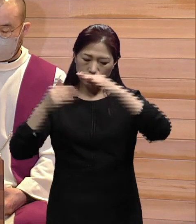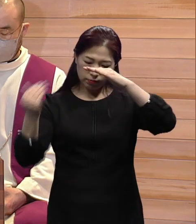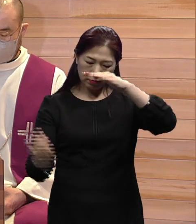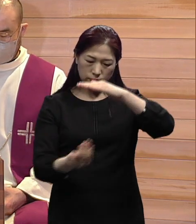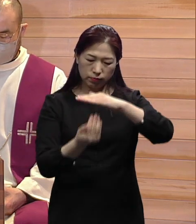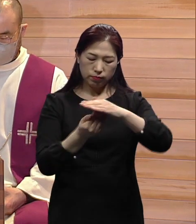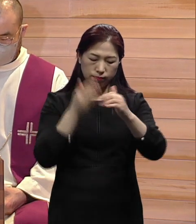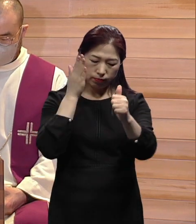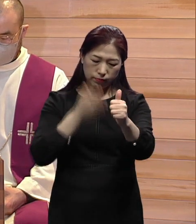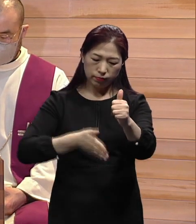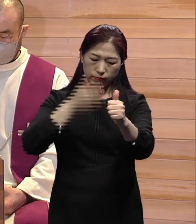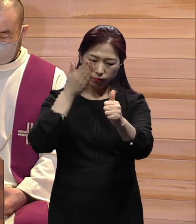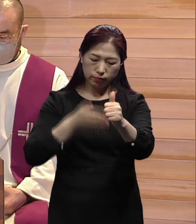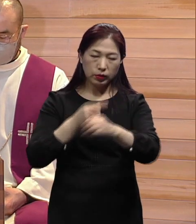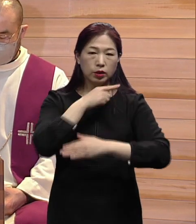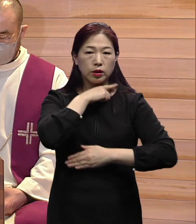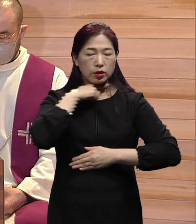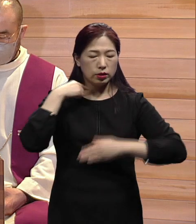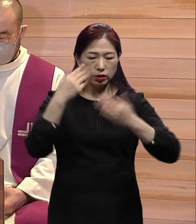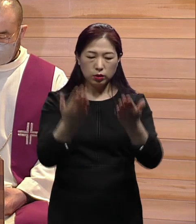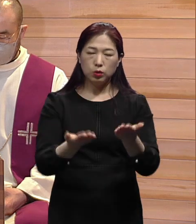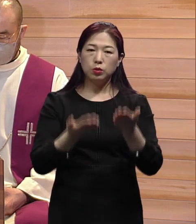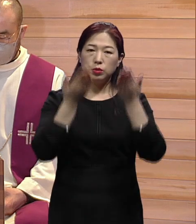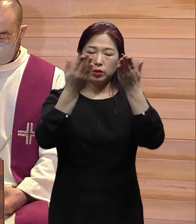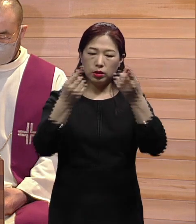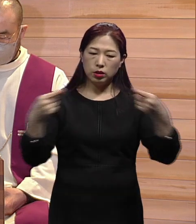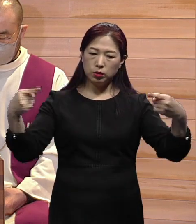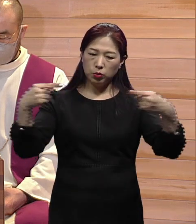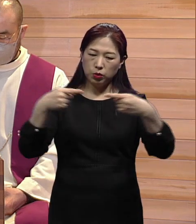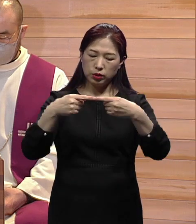십자가 희생을 통해 우리에게 보여 주신 사랑의 모범을 따라